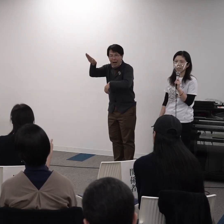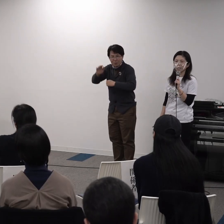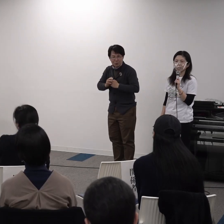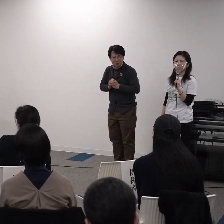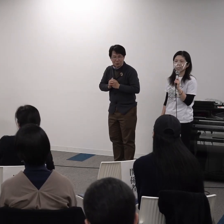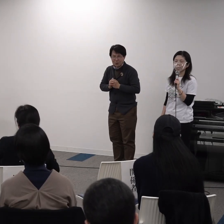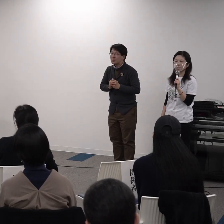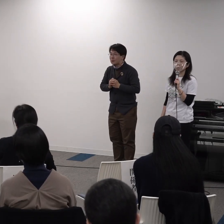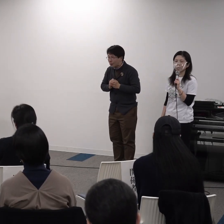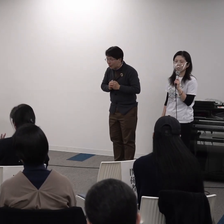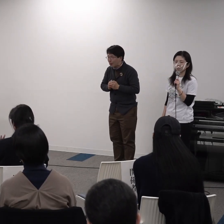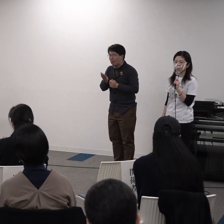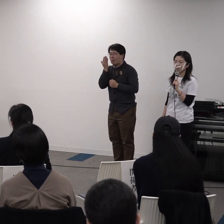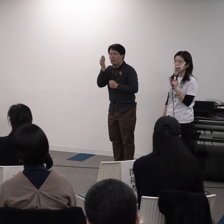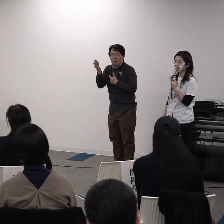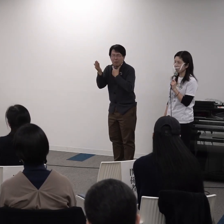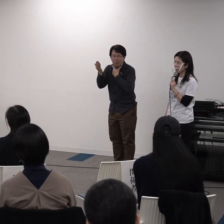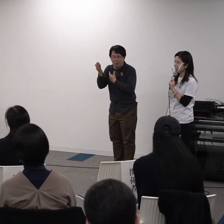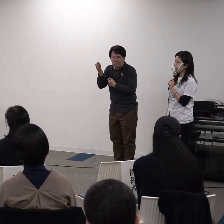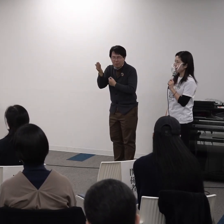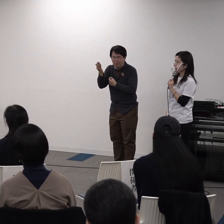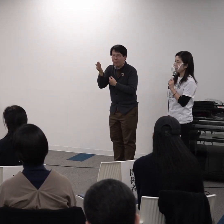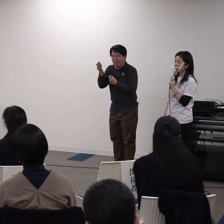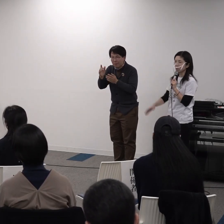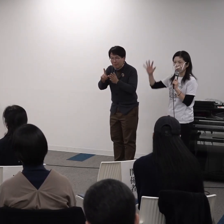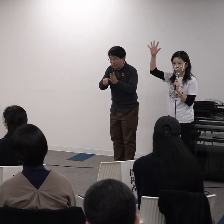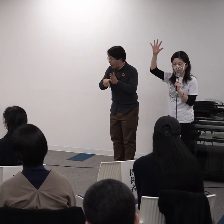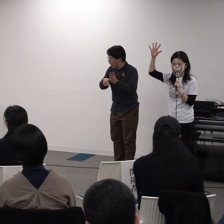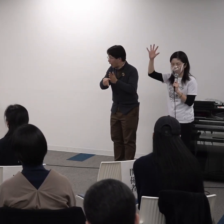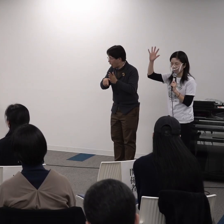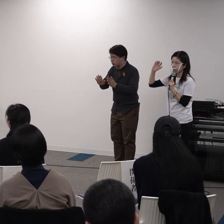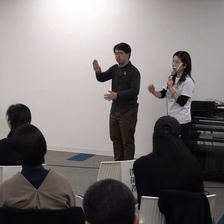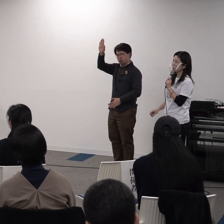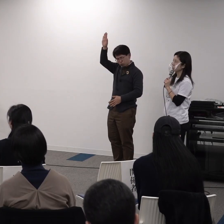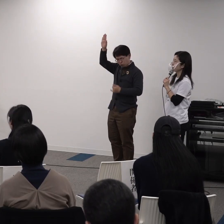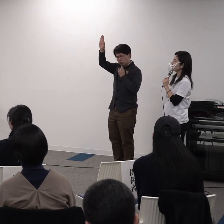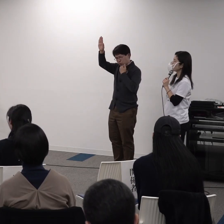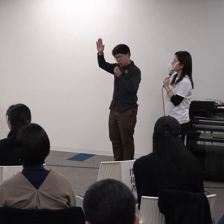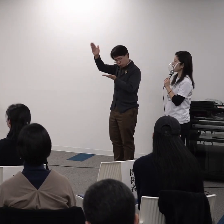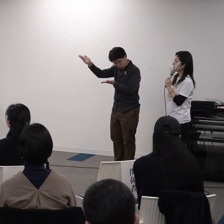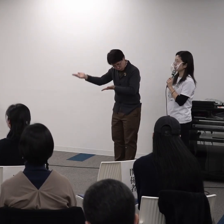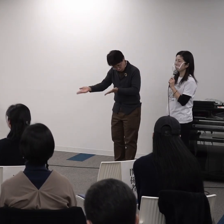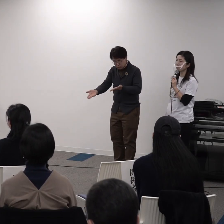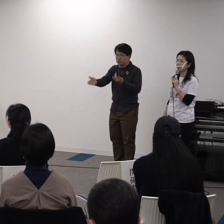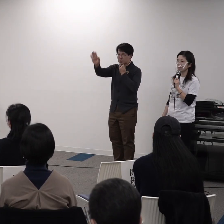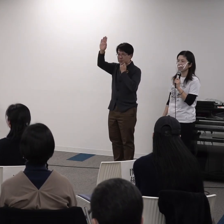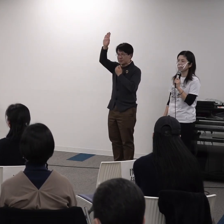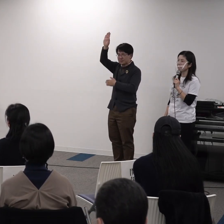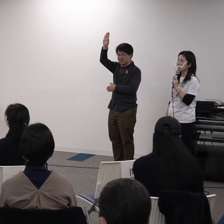ぜひ聞いて みたいことがあればもうお気軽にご質問いただければと思います